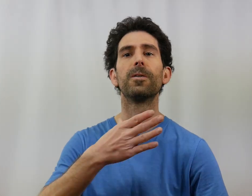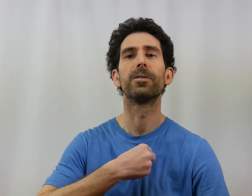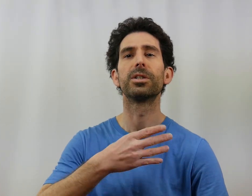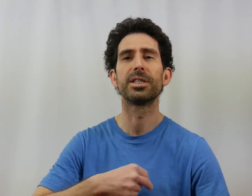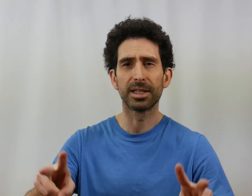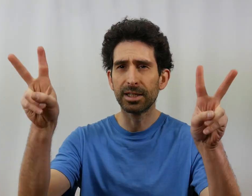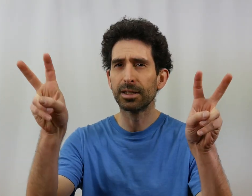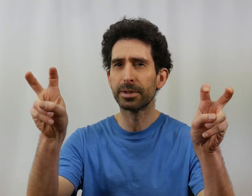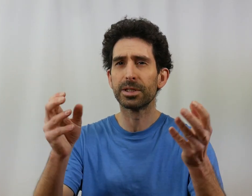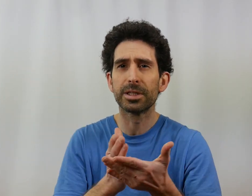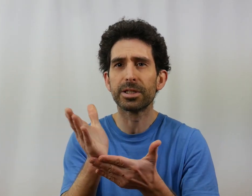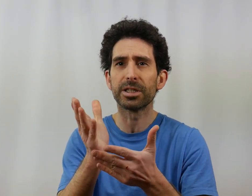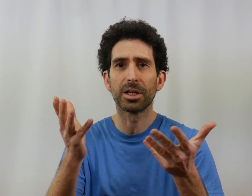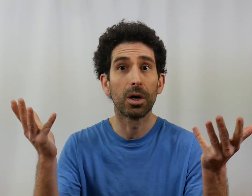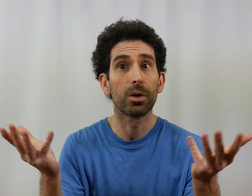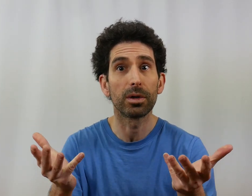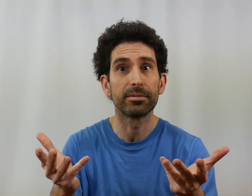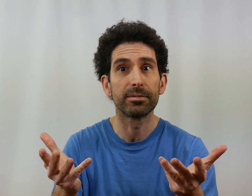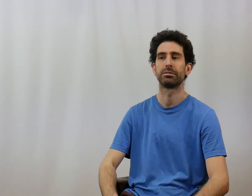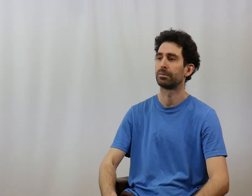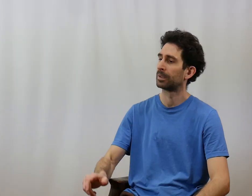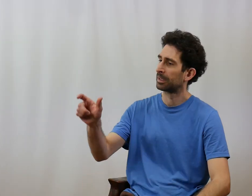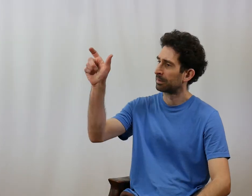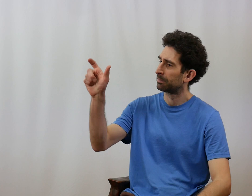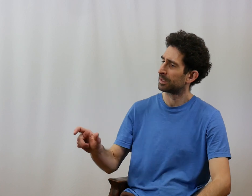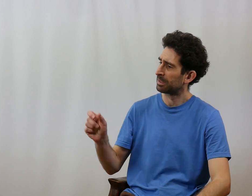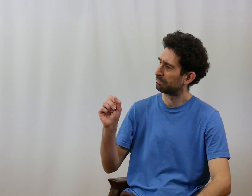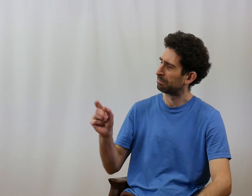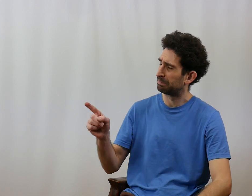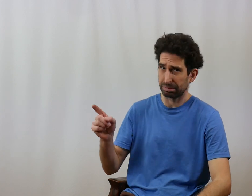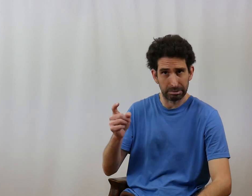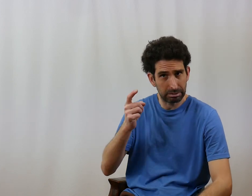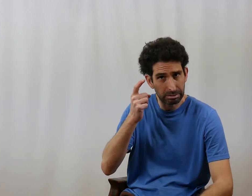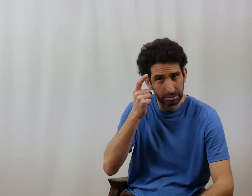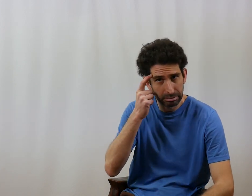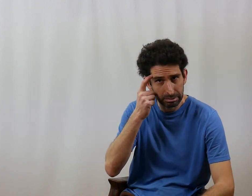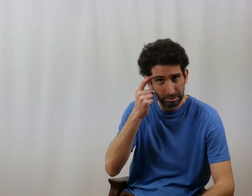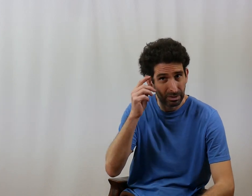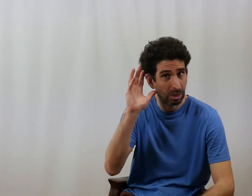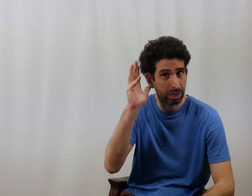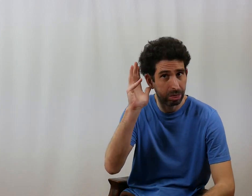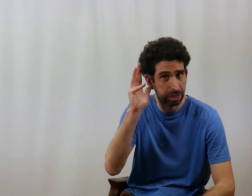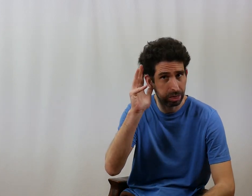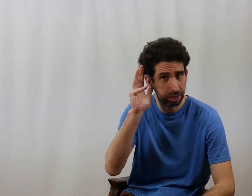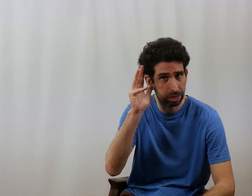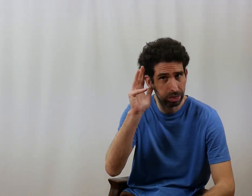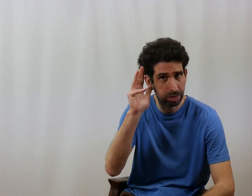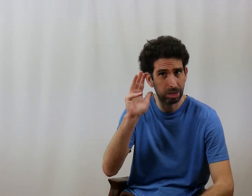Que veut dire cette expression ? Qu'une personne est folle.